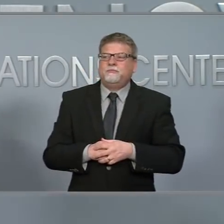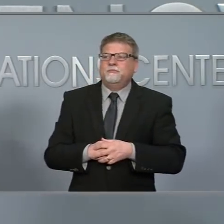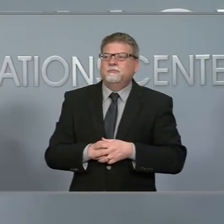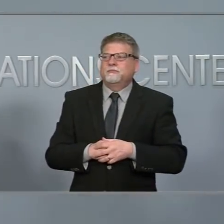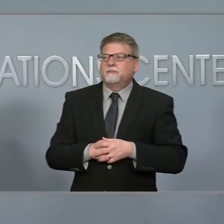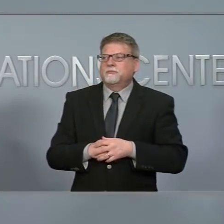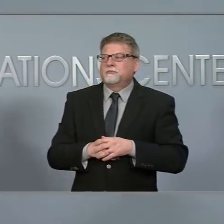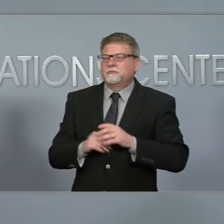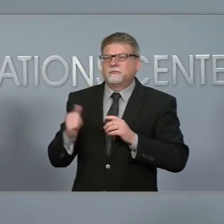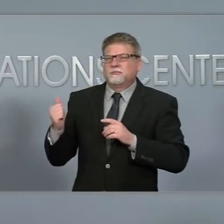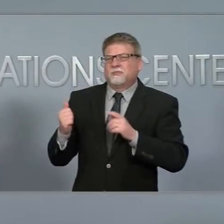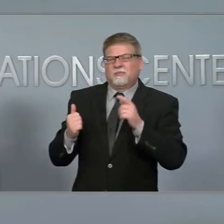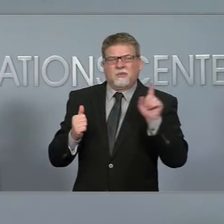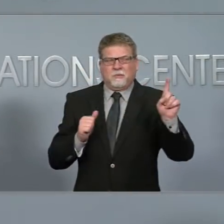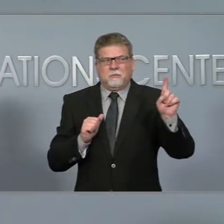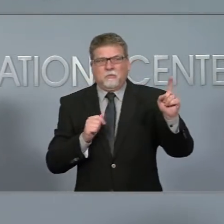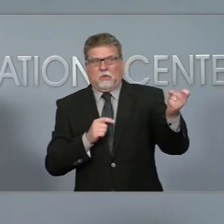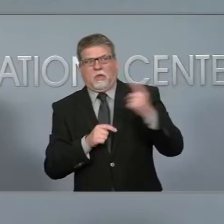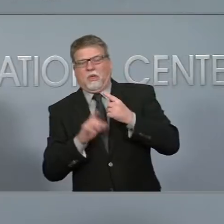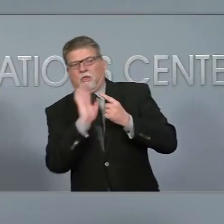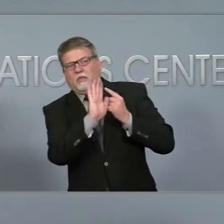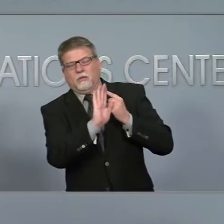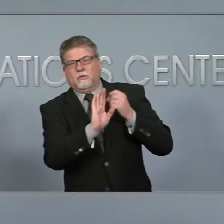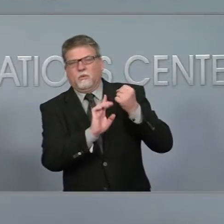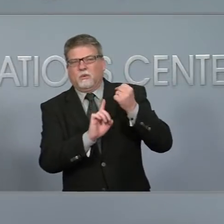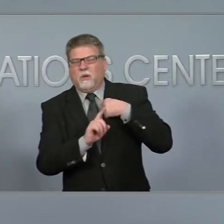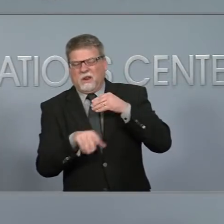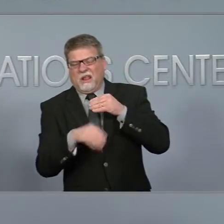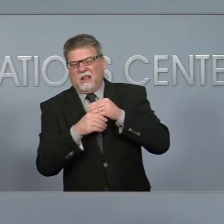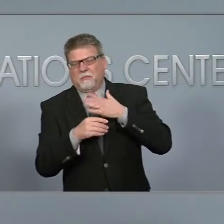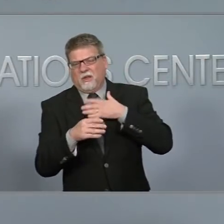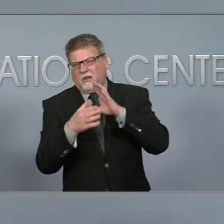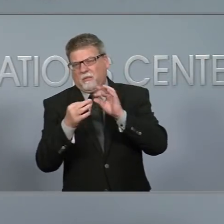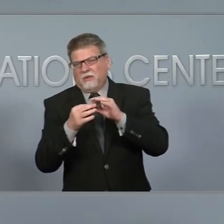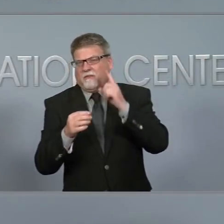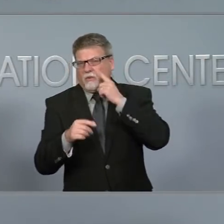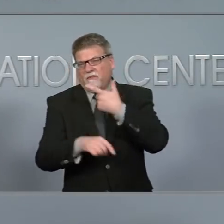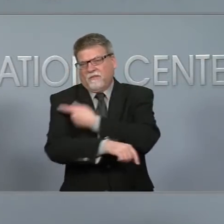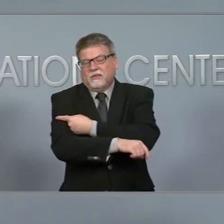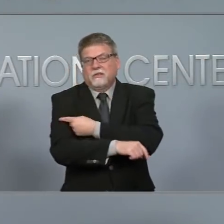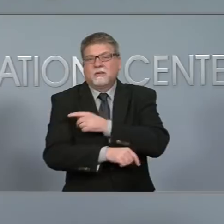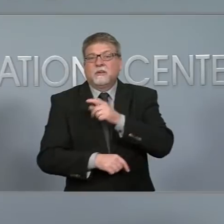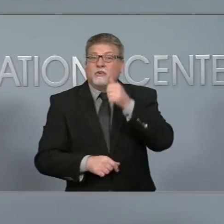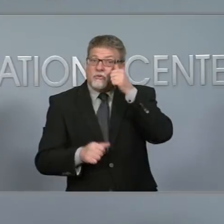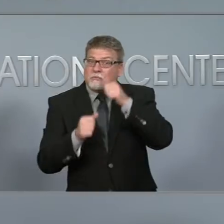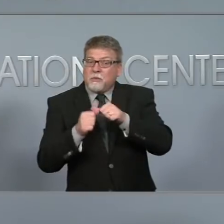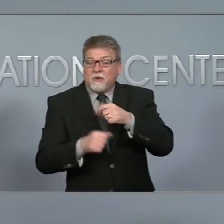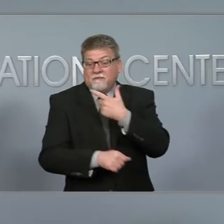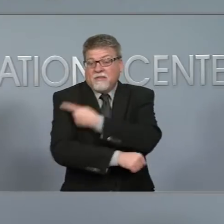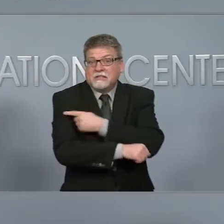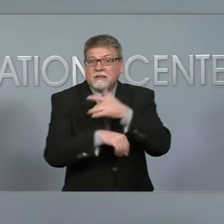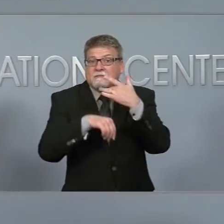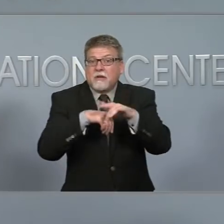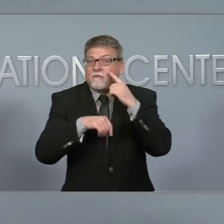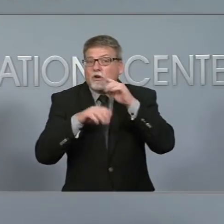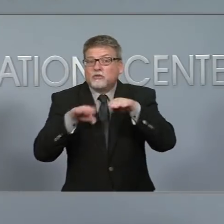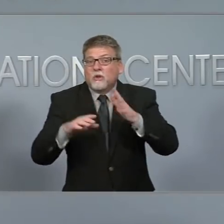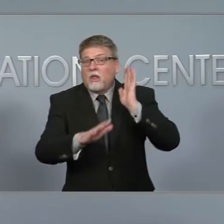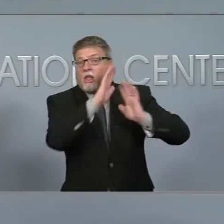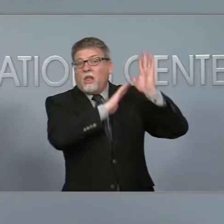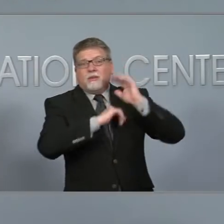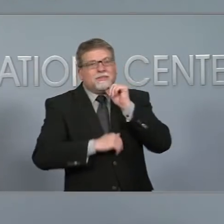que vean